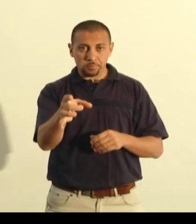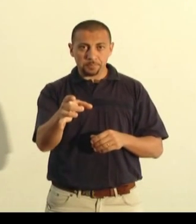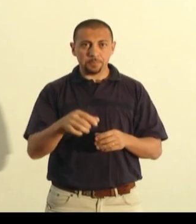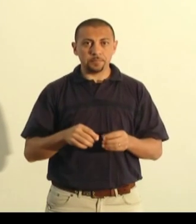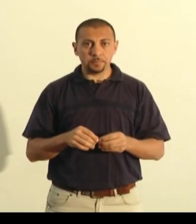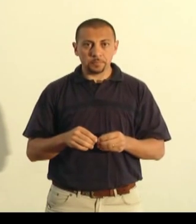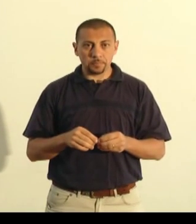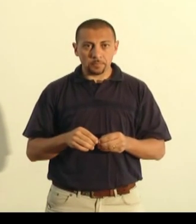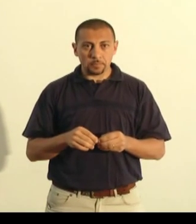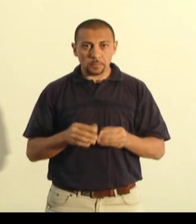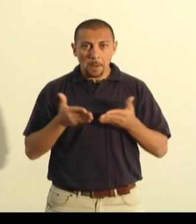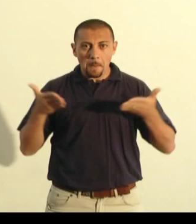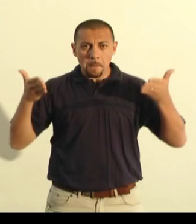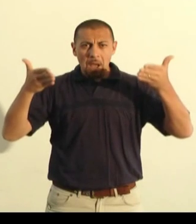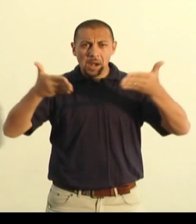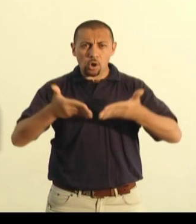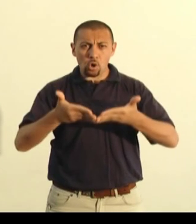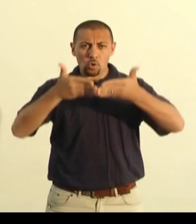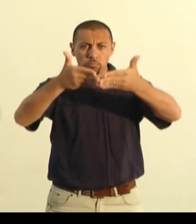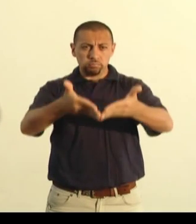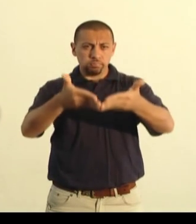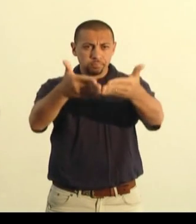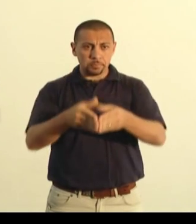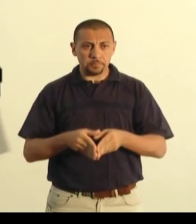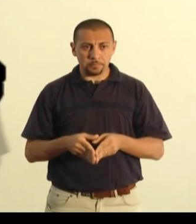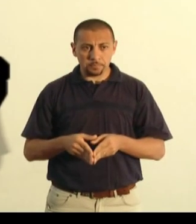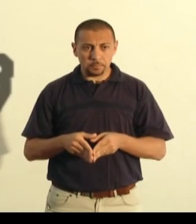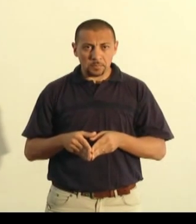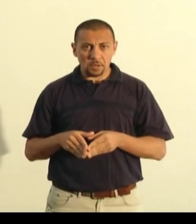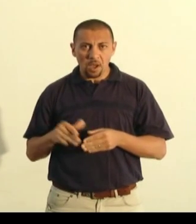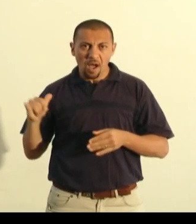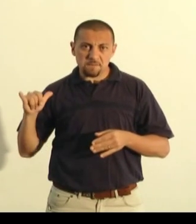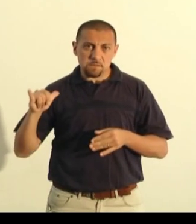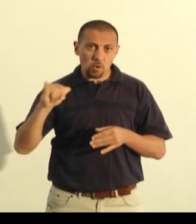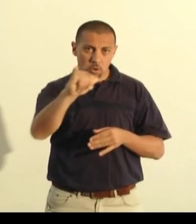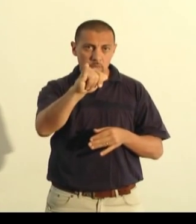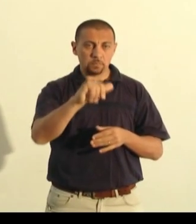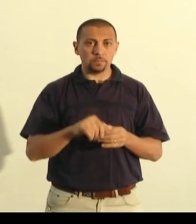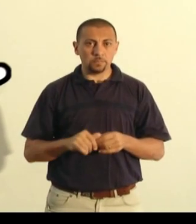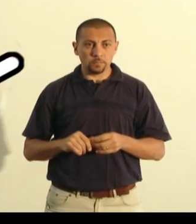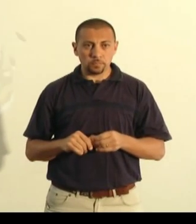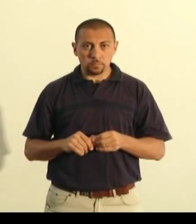TREN BARCO AVION